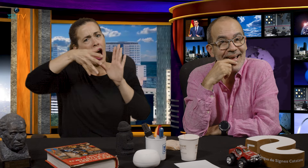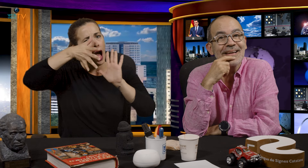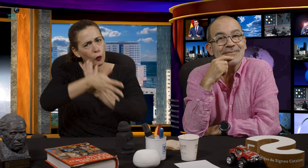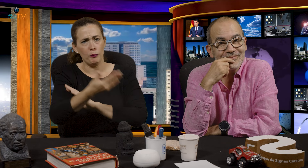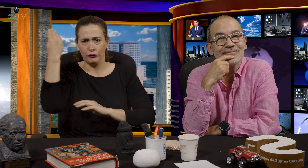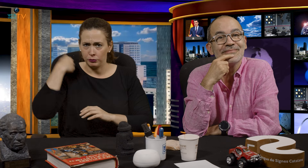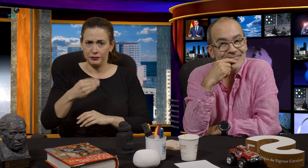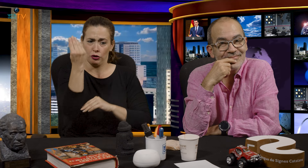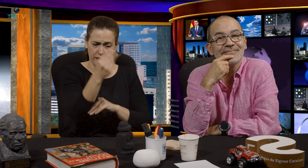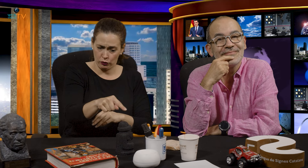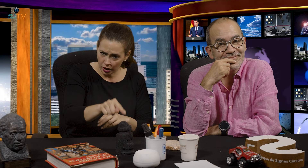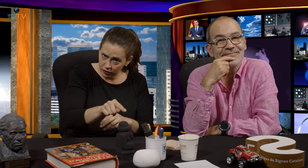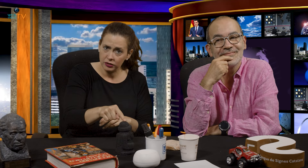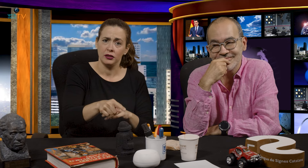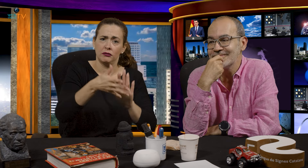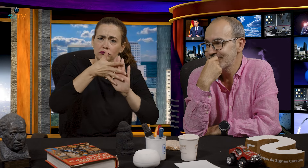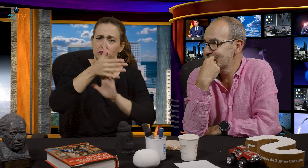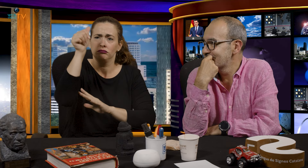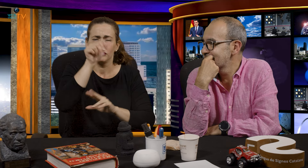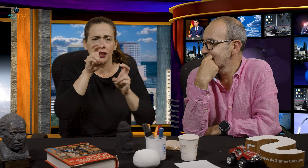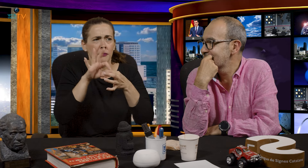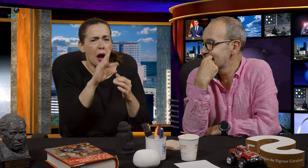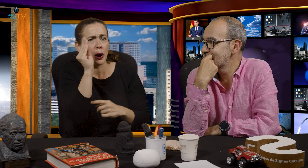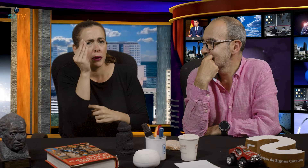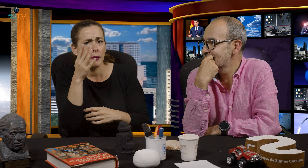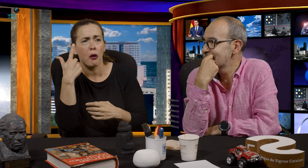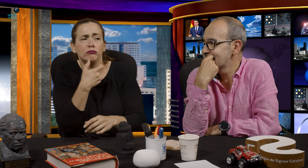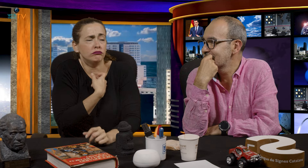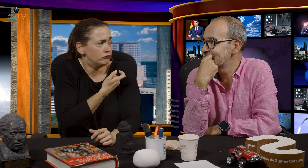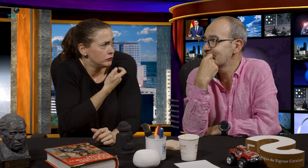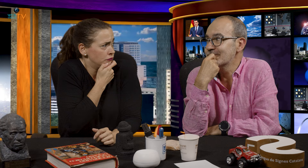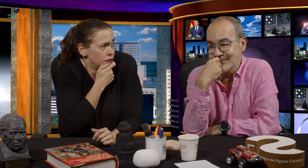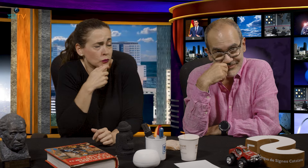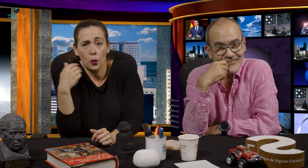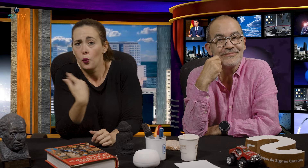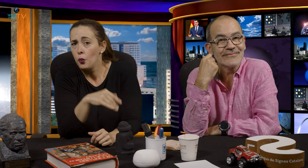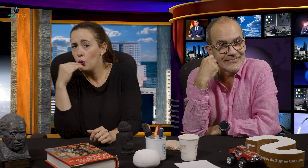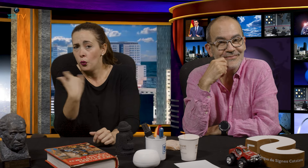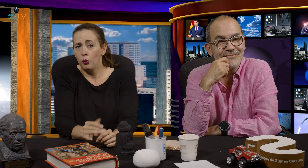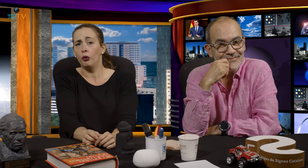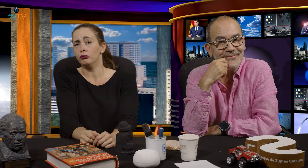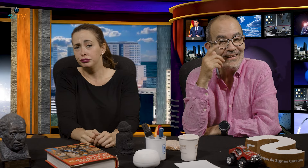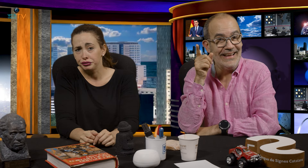Con este mismo argumento y haciendo referencia a este objeto para concebir bebés. Es una serie que me gusta mucho.